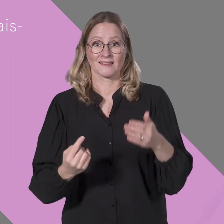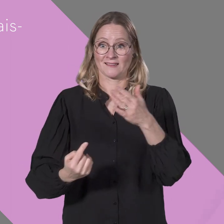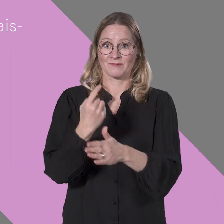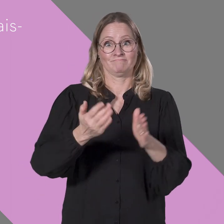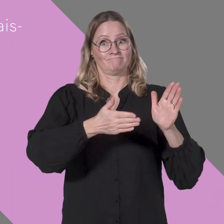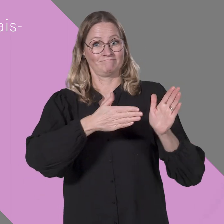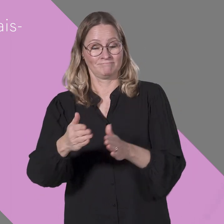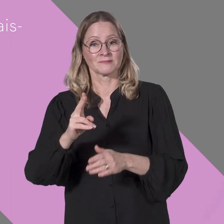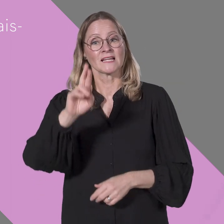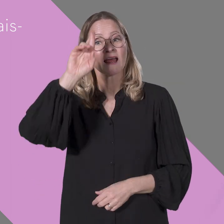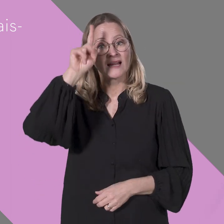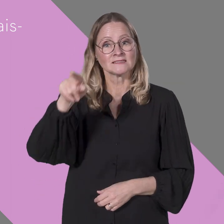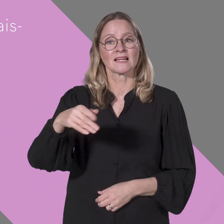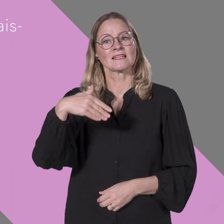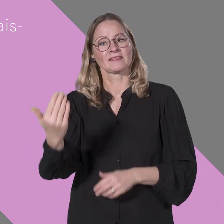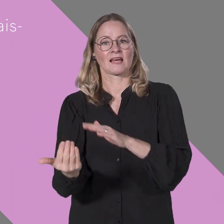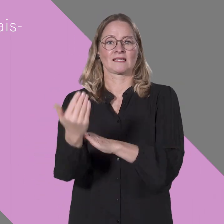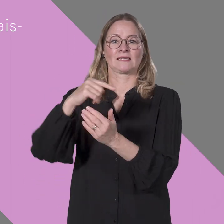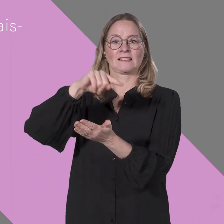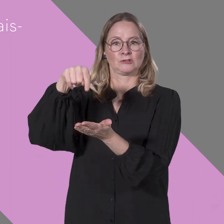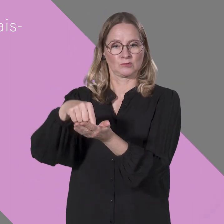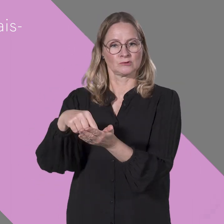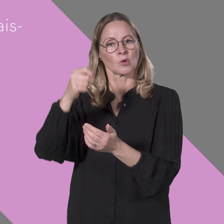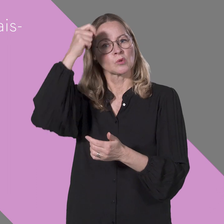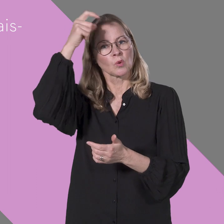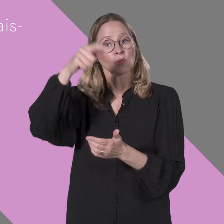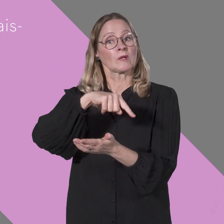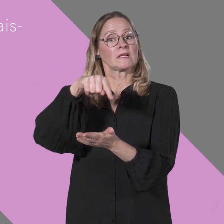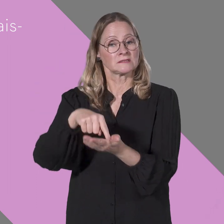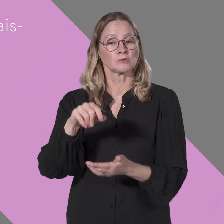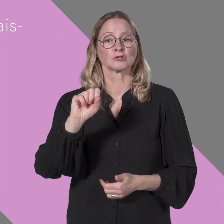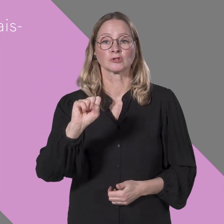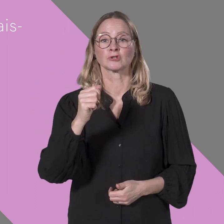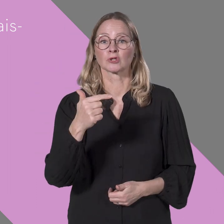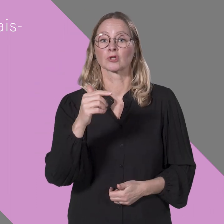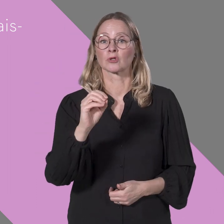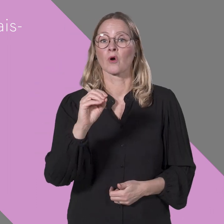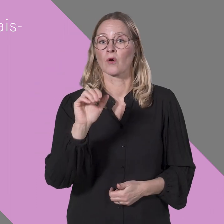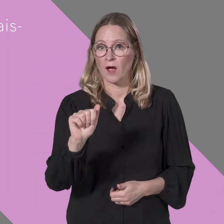Tapahtuma järjestetään Helsingin Itäkeskuksen kulttuurikeskus Stoassa -